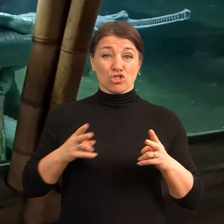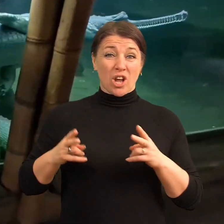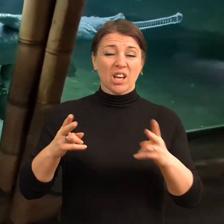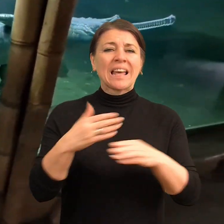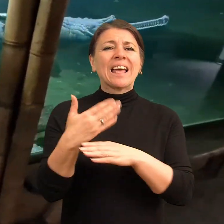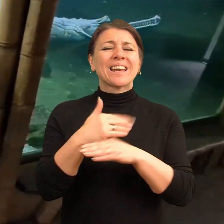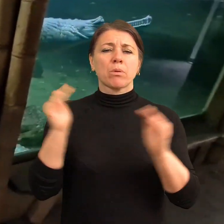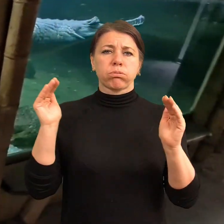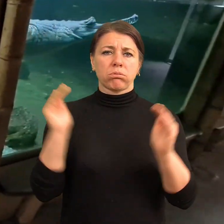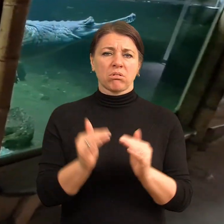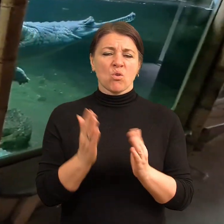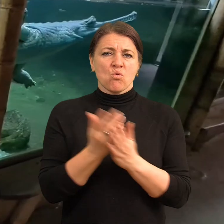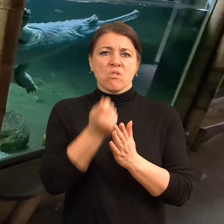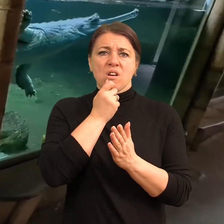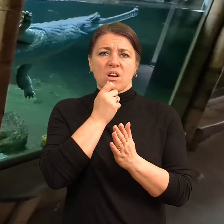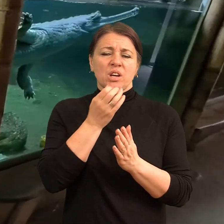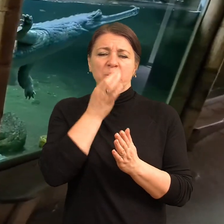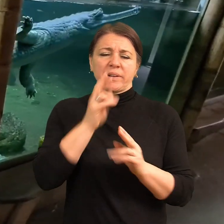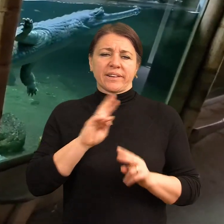Který je ještě podpořen nadměrným rybolovem ze strany lidí.